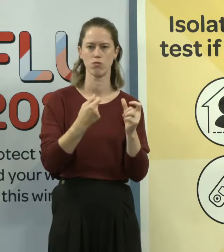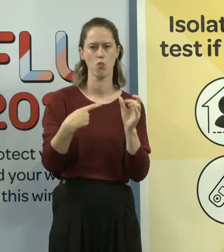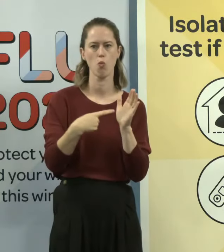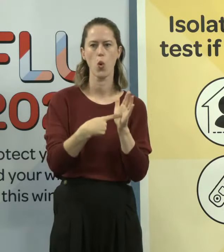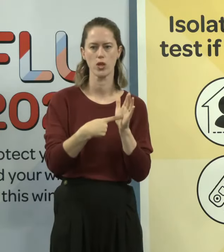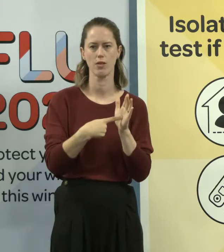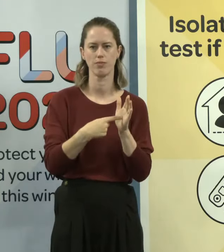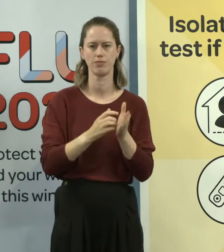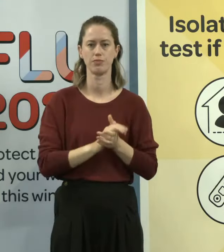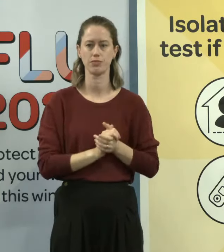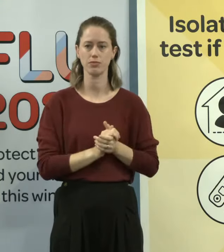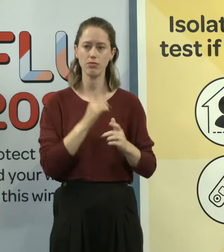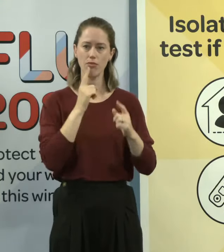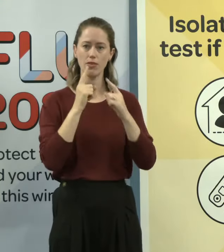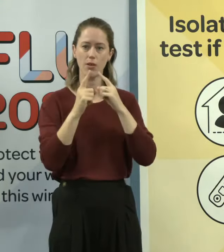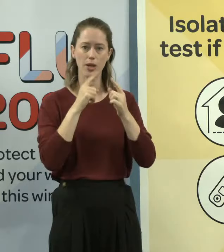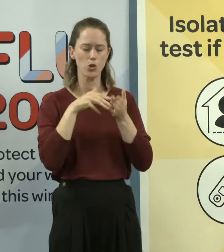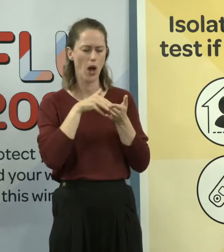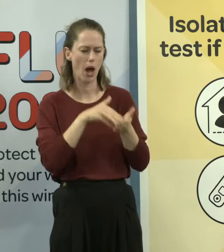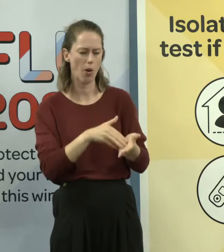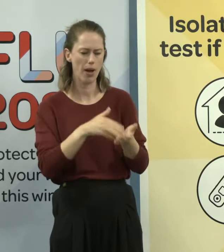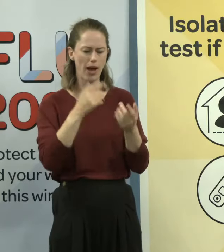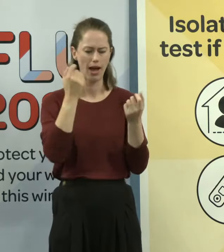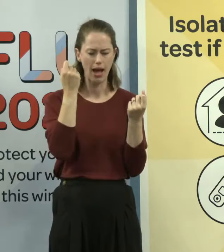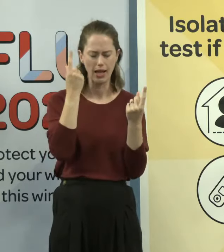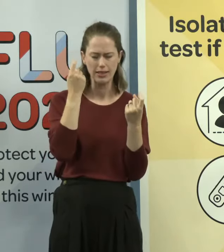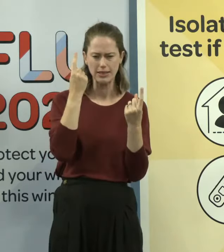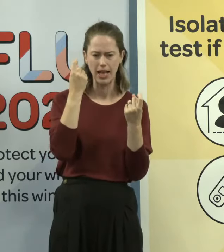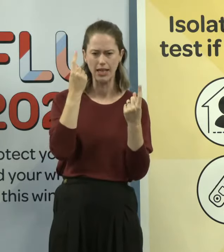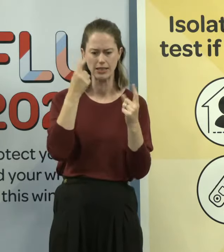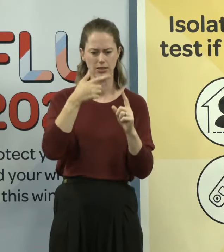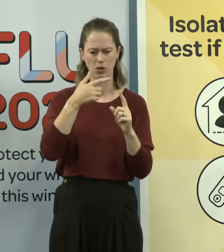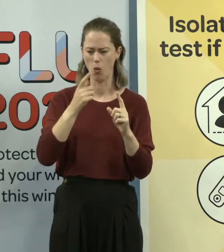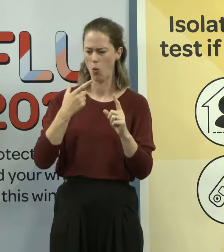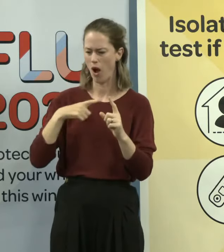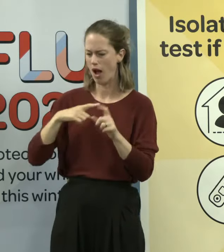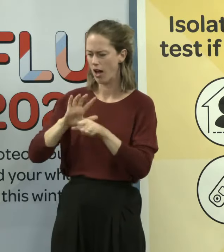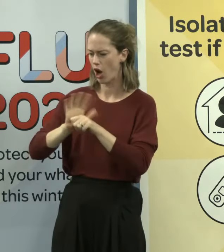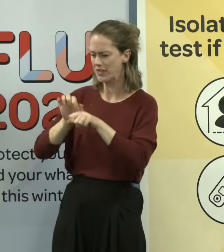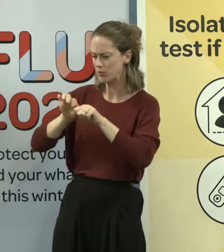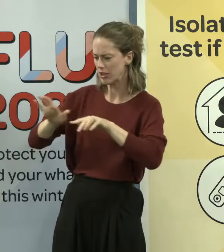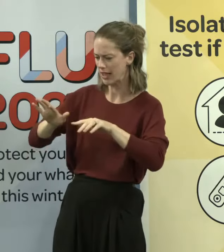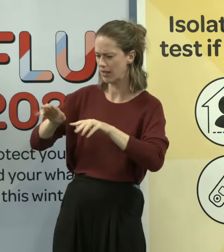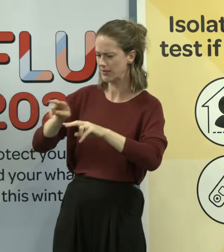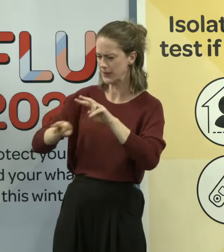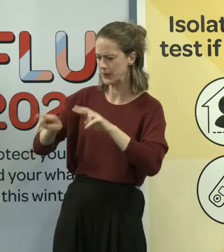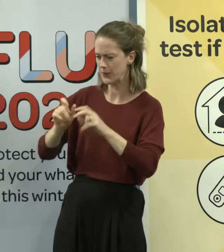taonga hauora. I mua i te COVID, he maha nga marama ka roa te